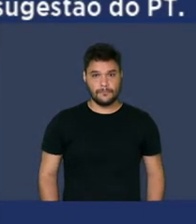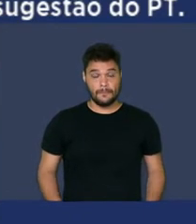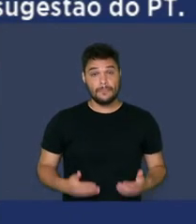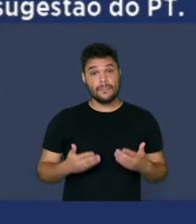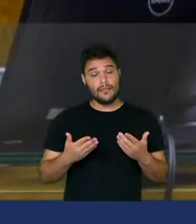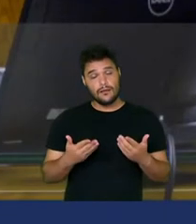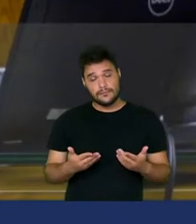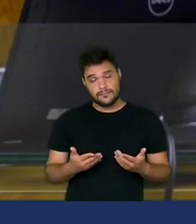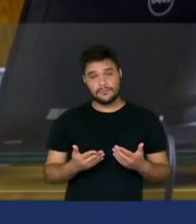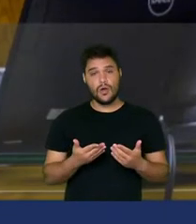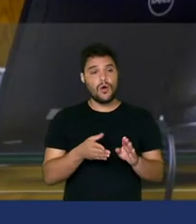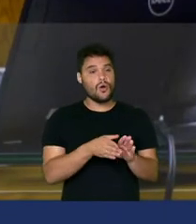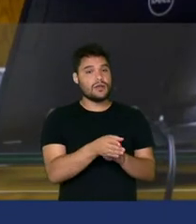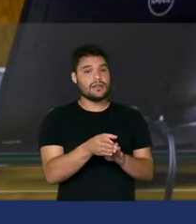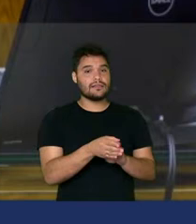OBRIGADO, PRESIDENTE. -- [PRESIDENTE]: